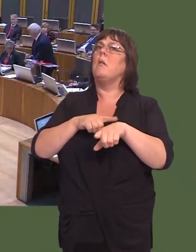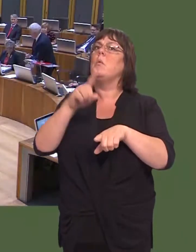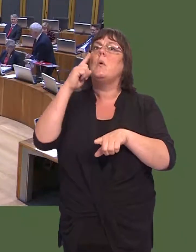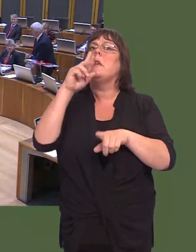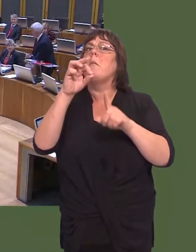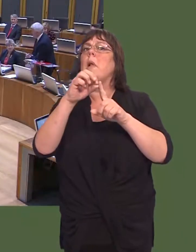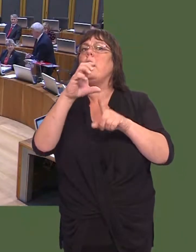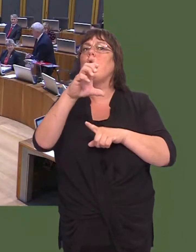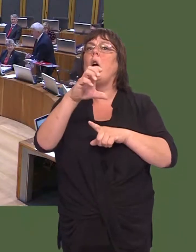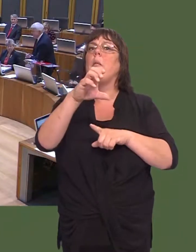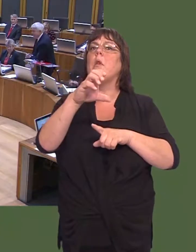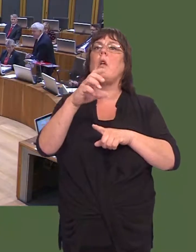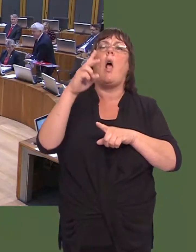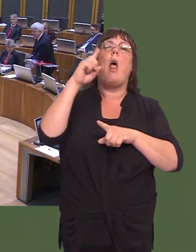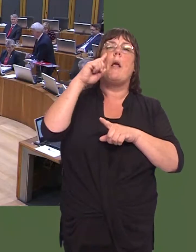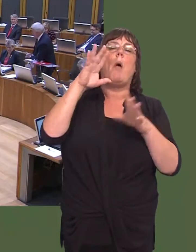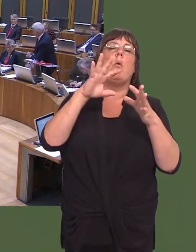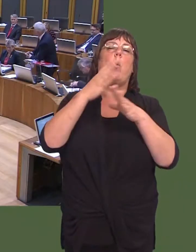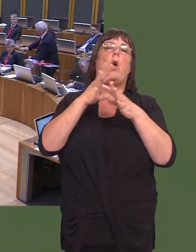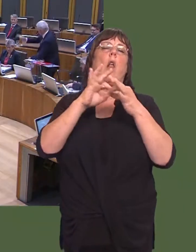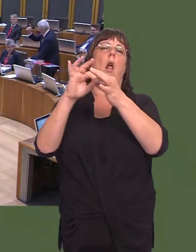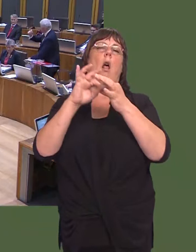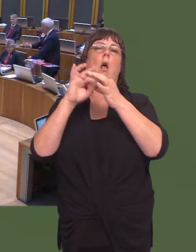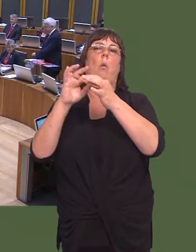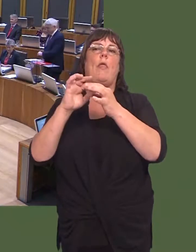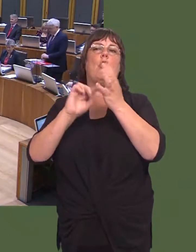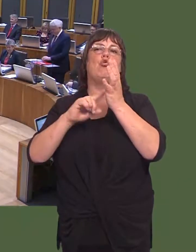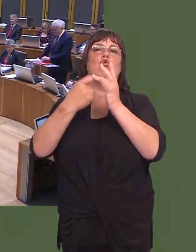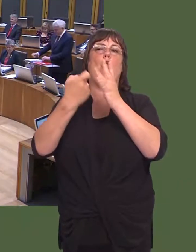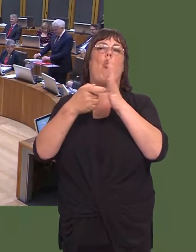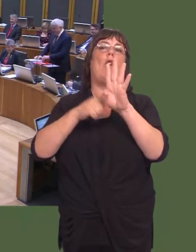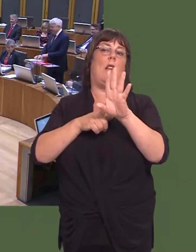time, we see Plaid Cymru looking at creating a coalition with the Tories in Conwy.